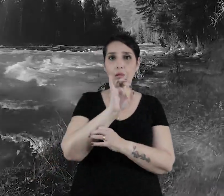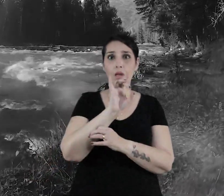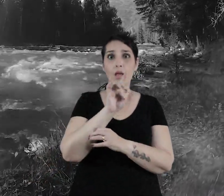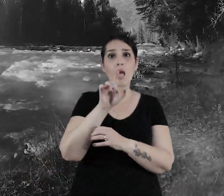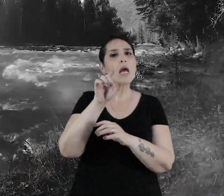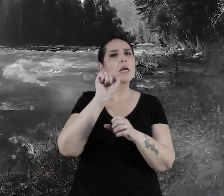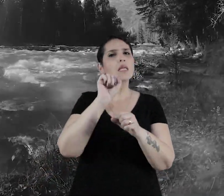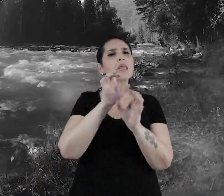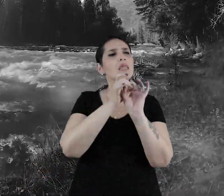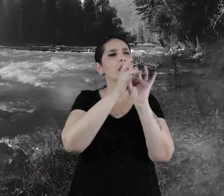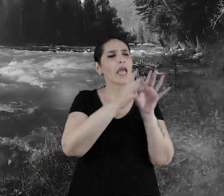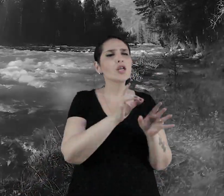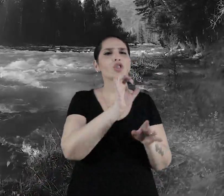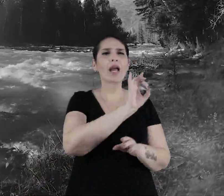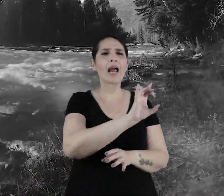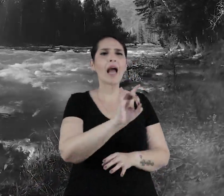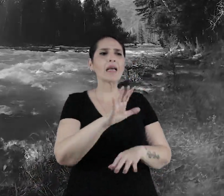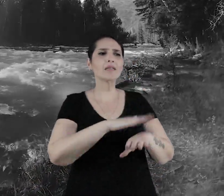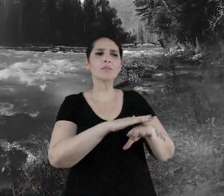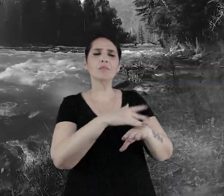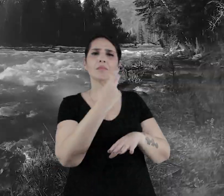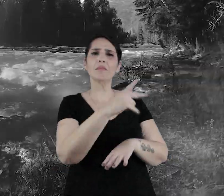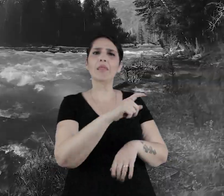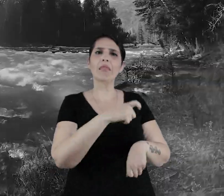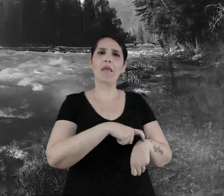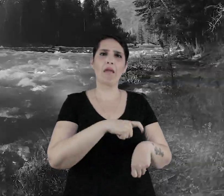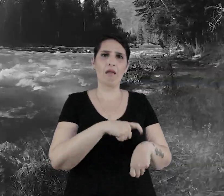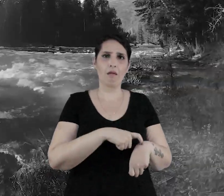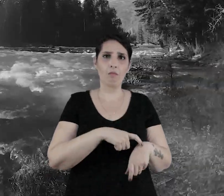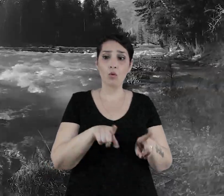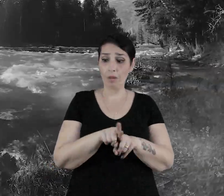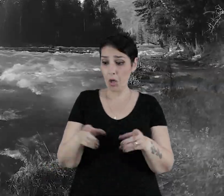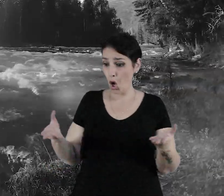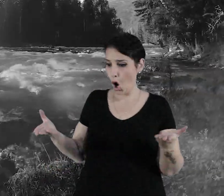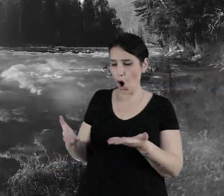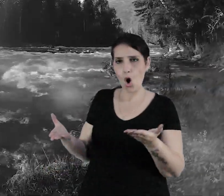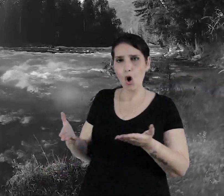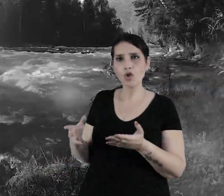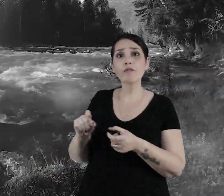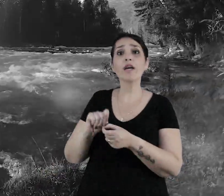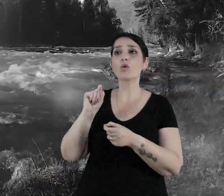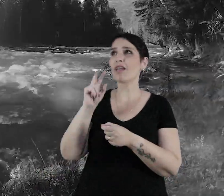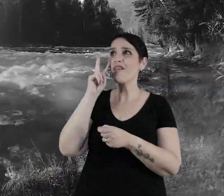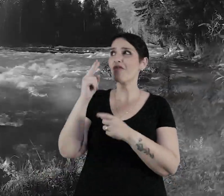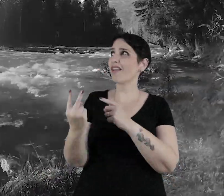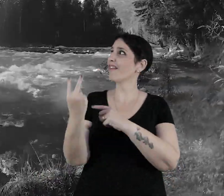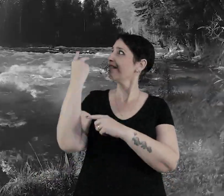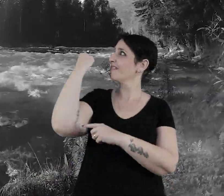todas as outras estações e deixe o hoje abraçar o passado com lembranças